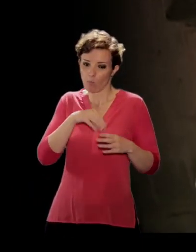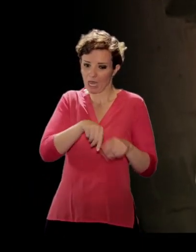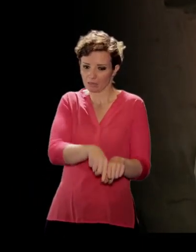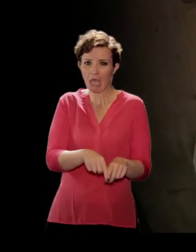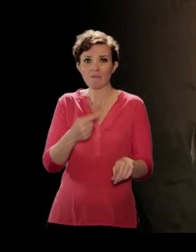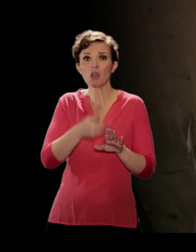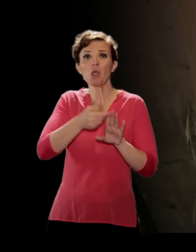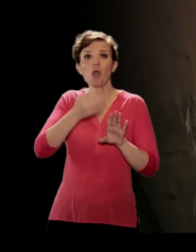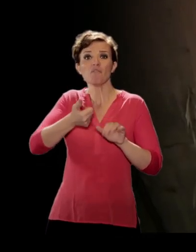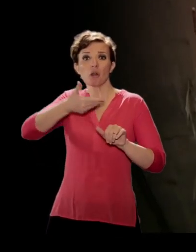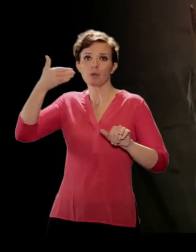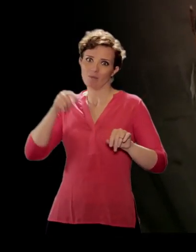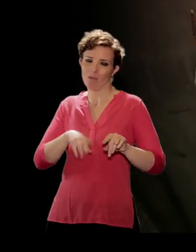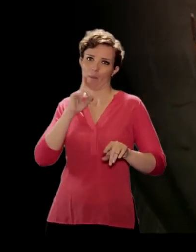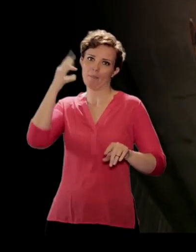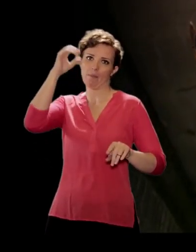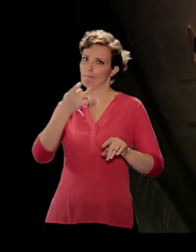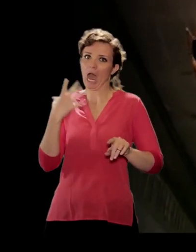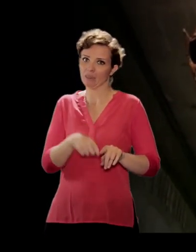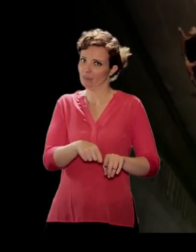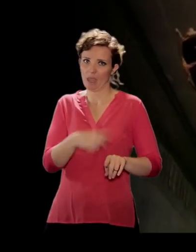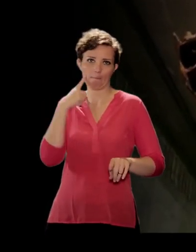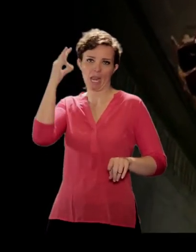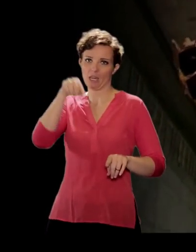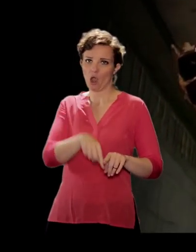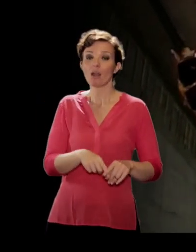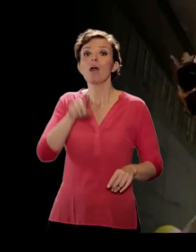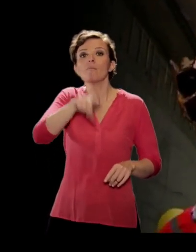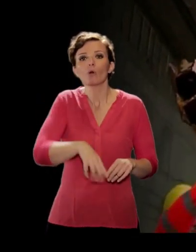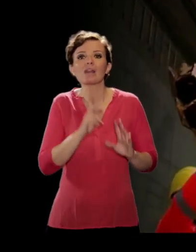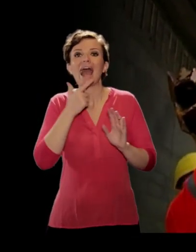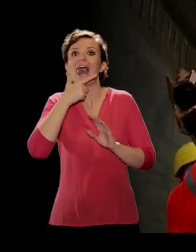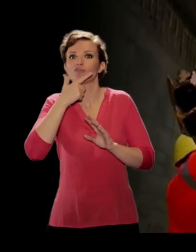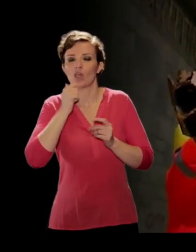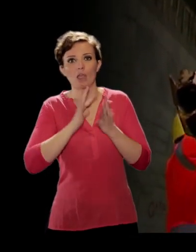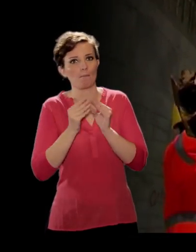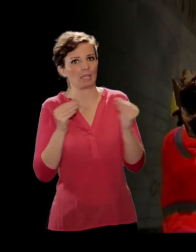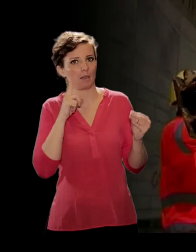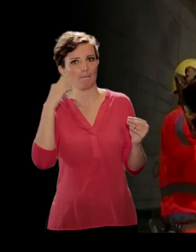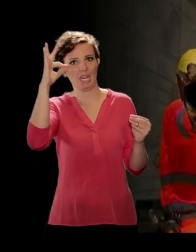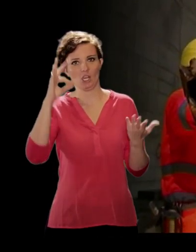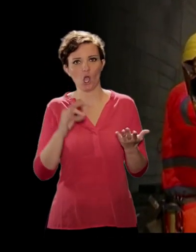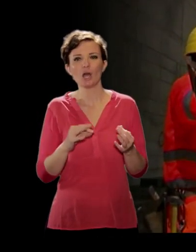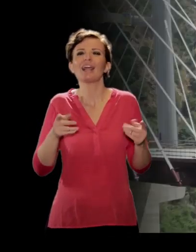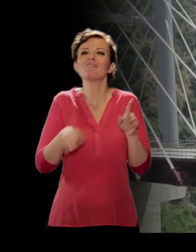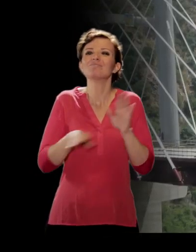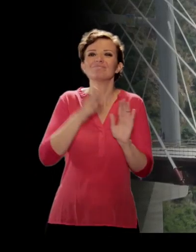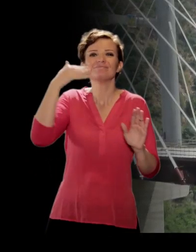del calcestruzzo a cui siamo stati abituati sino ad oggi. Altrettanto significativo è il progresso negli acciai. Da un acciaio di carpenteria standard